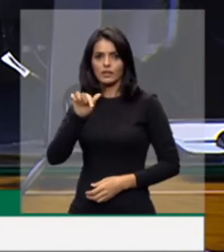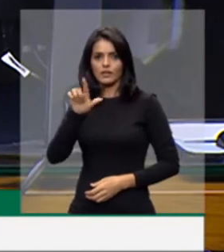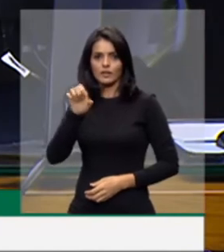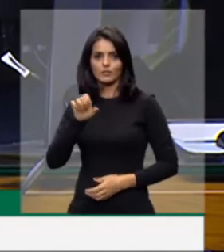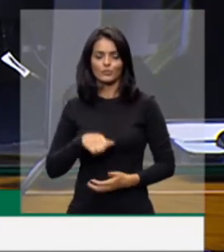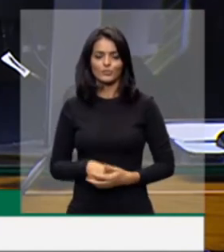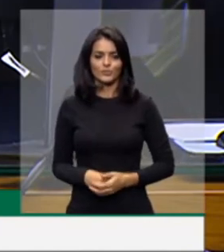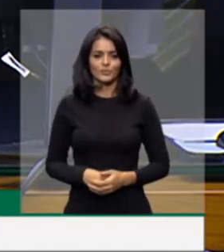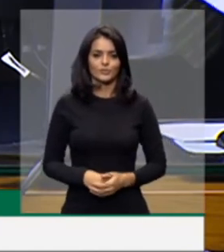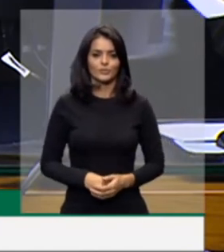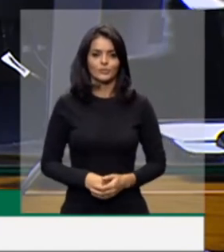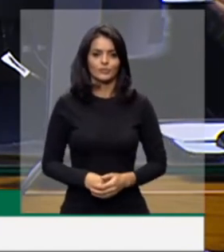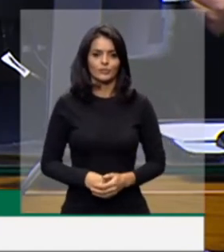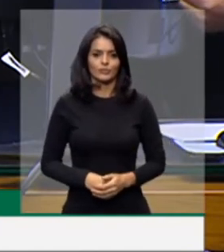CIENTÍFICA E INOVAÇÃO .